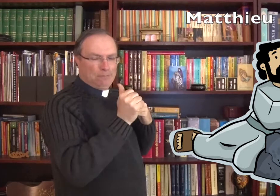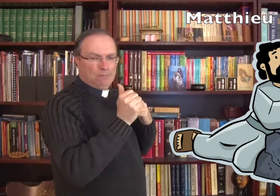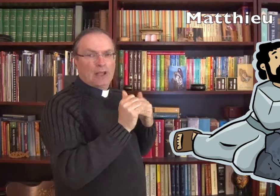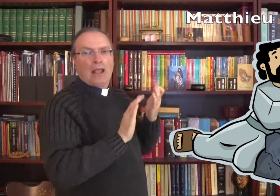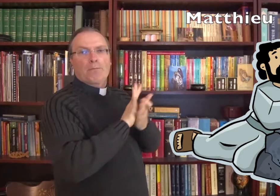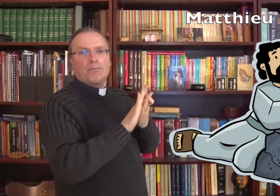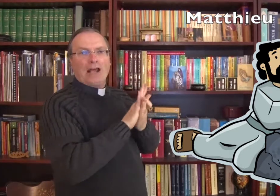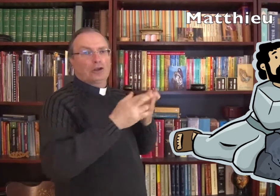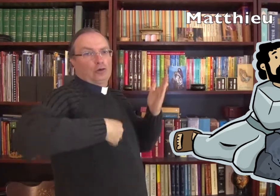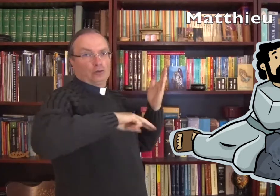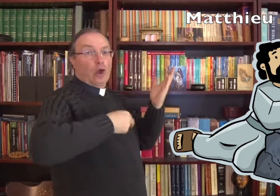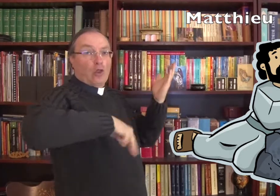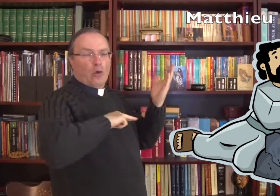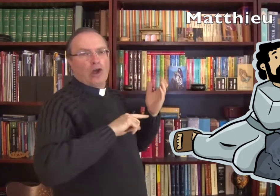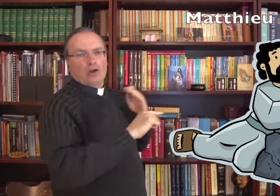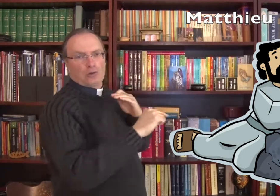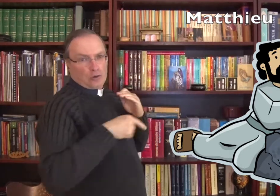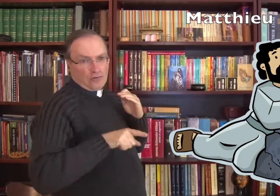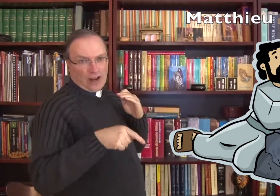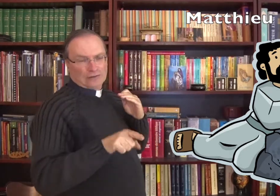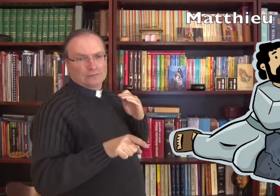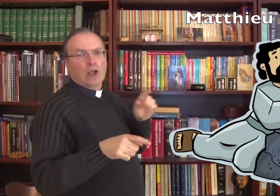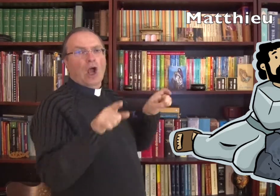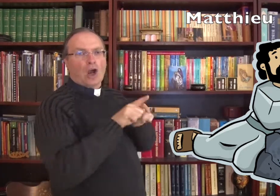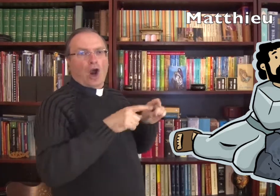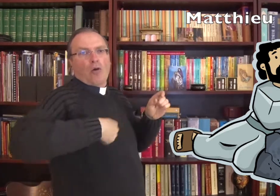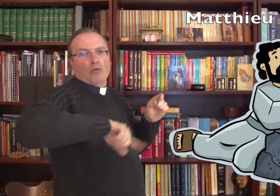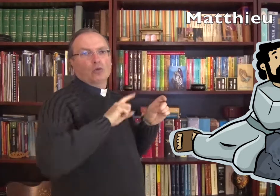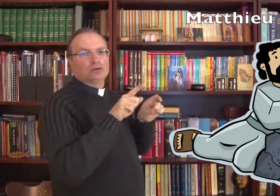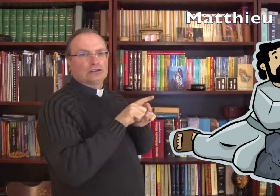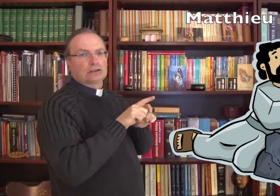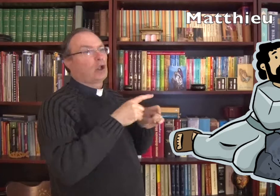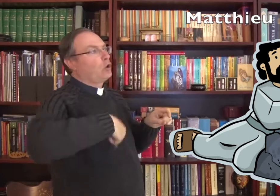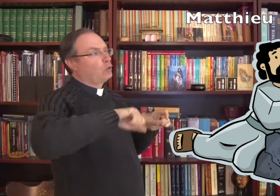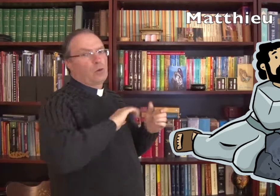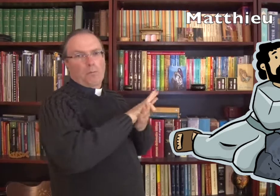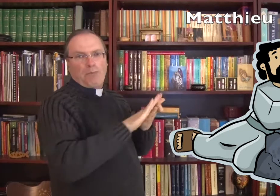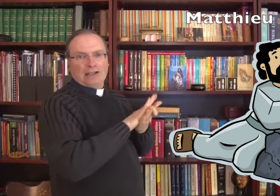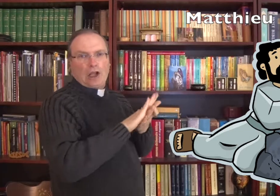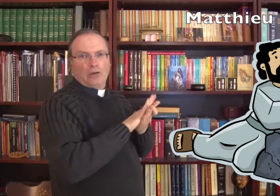pardonne-nous nos offenses, comme nous aussi nous pardonnons